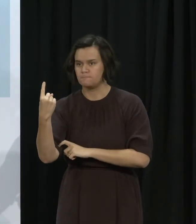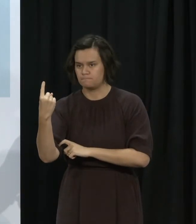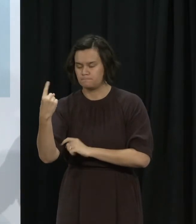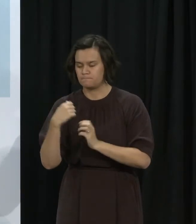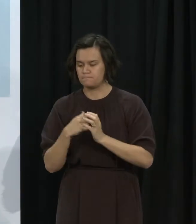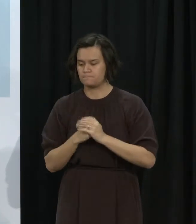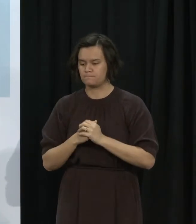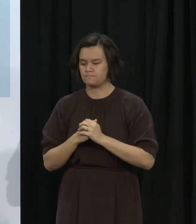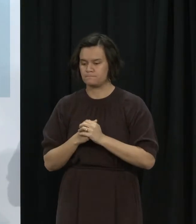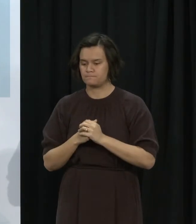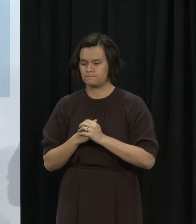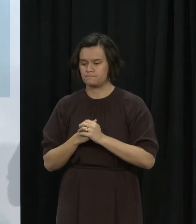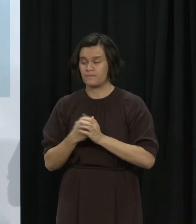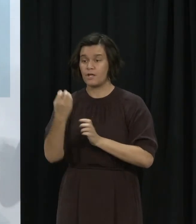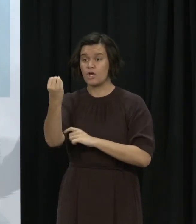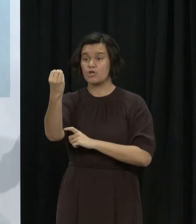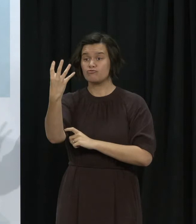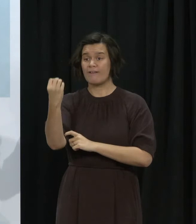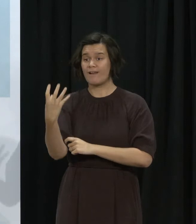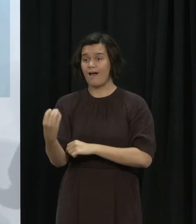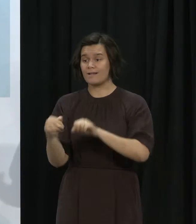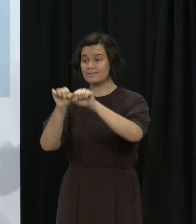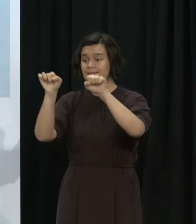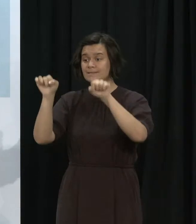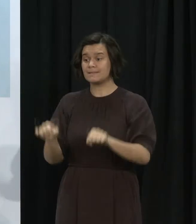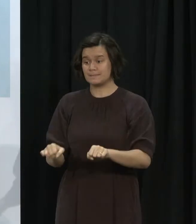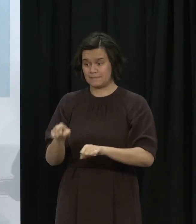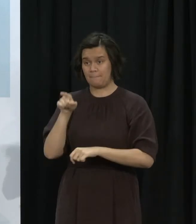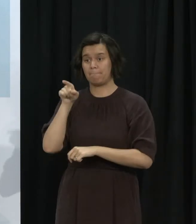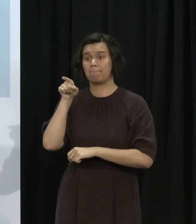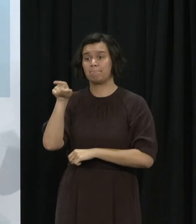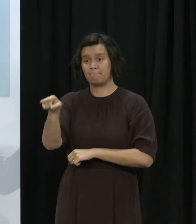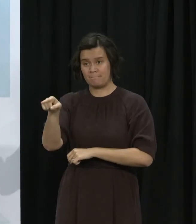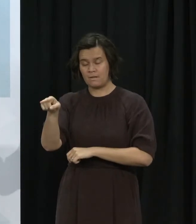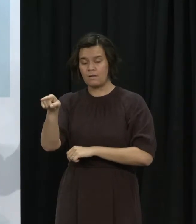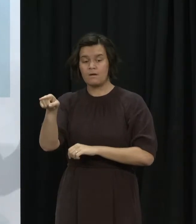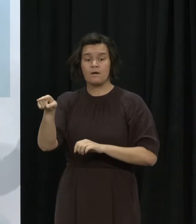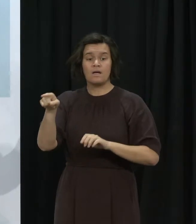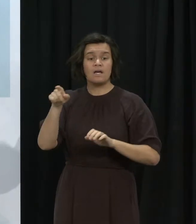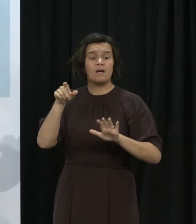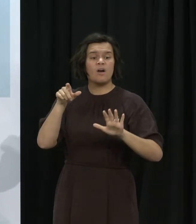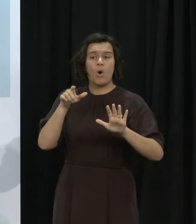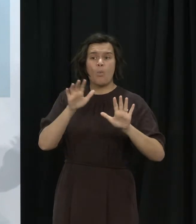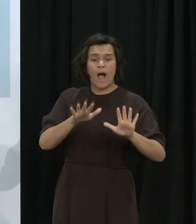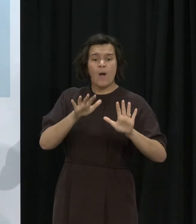ko te whakautu tuatahi ko te whakamahi i te anga rama rama kaua ki te punaha o mua. Te